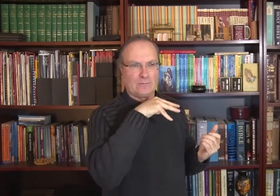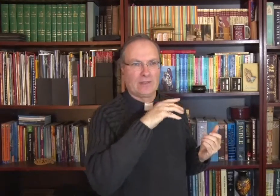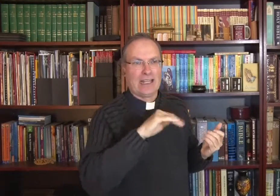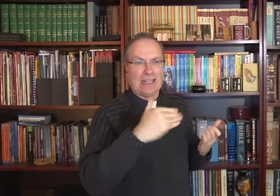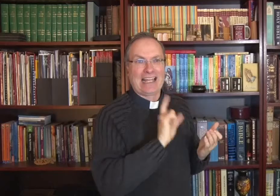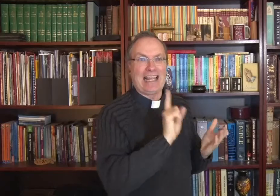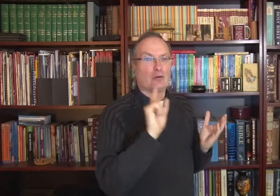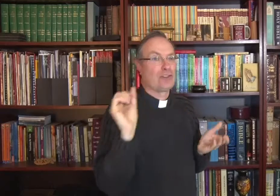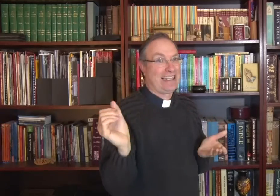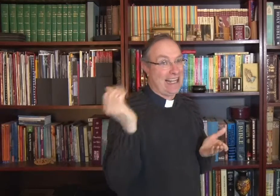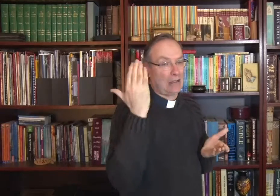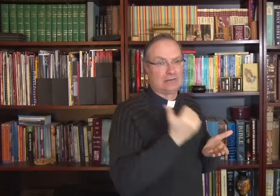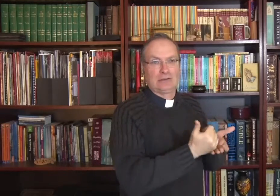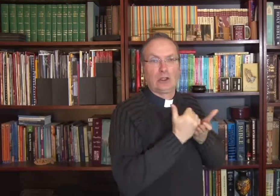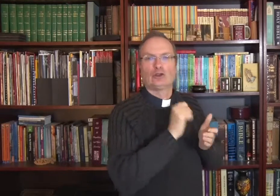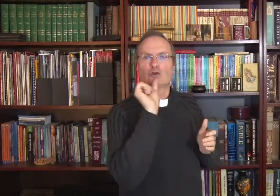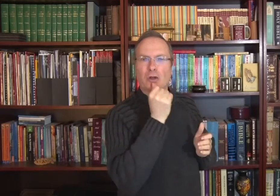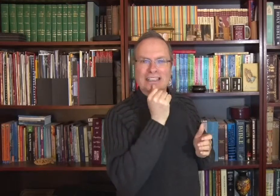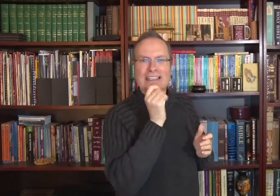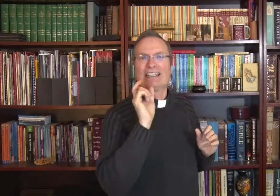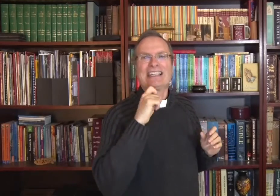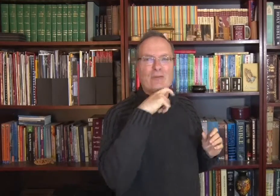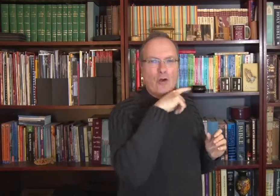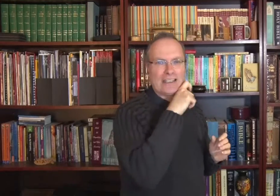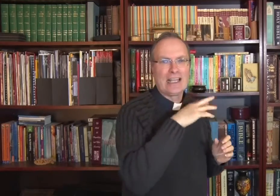car c’est une grâce de supporter des difficultés